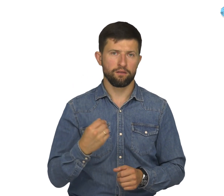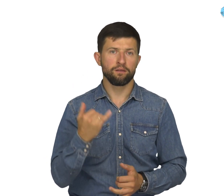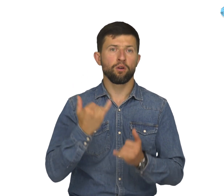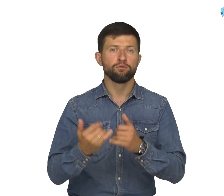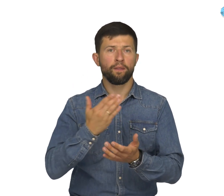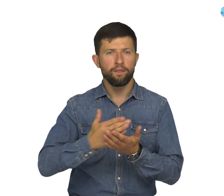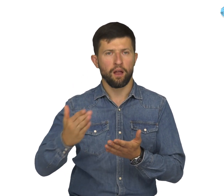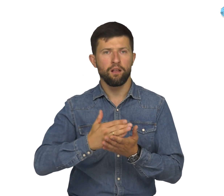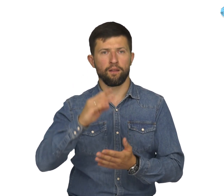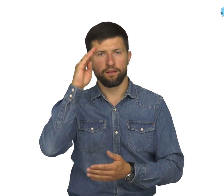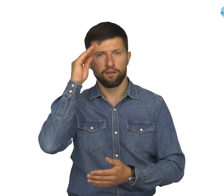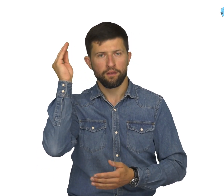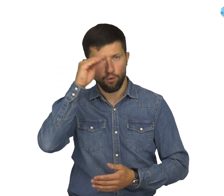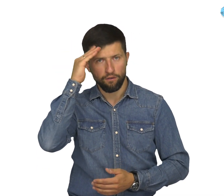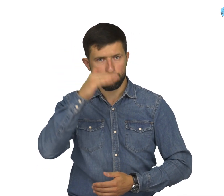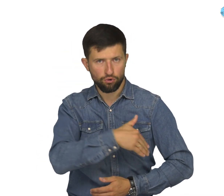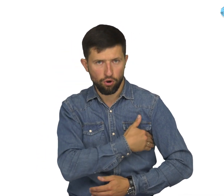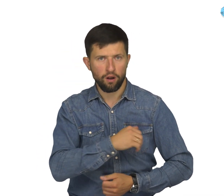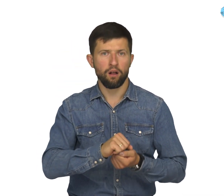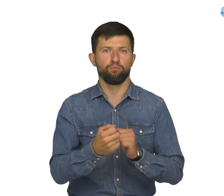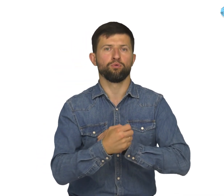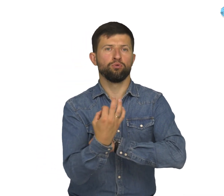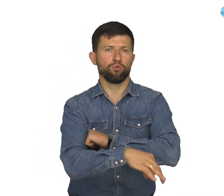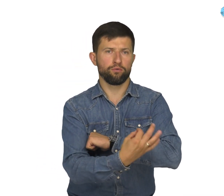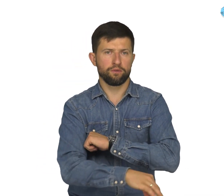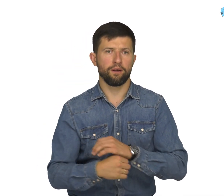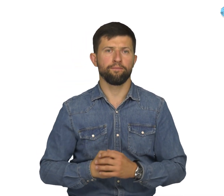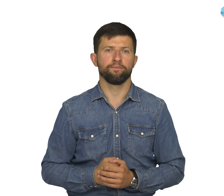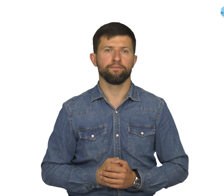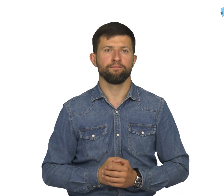jeżeli kontynuuje naukę w szkole lub w szkole wyższej.